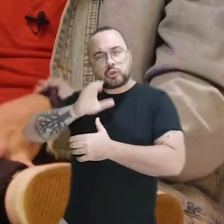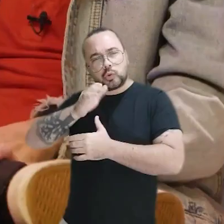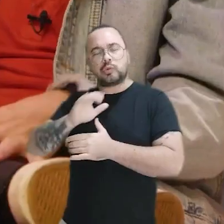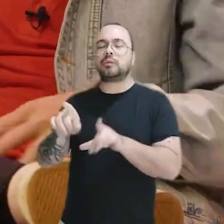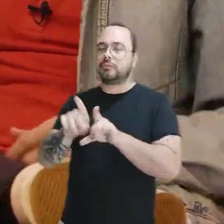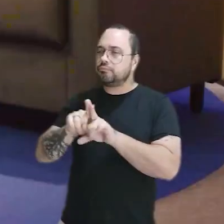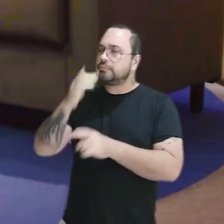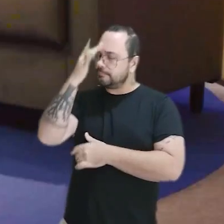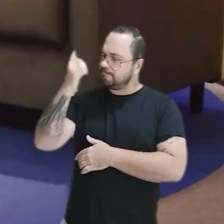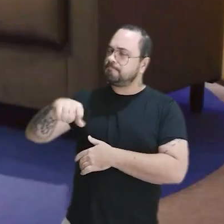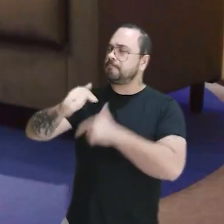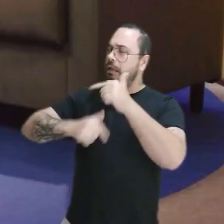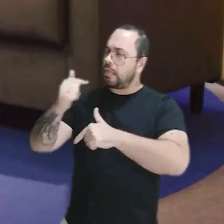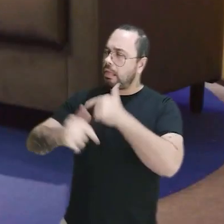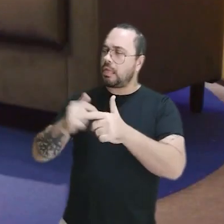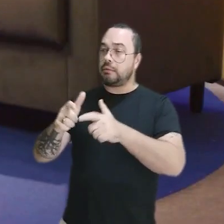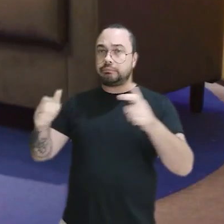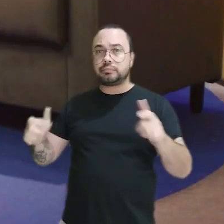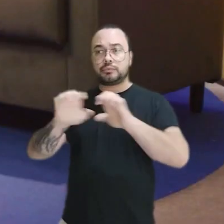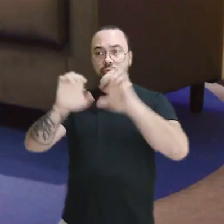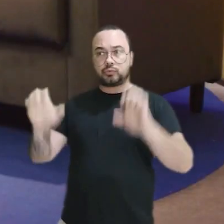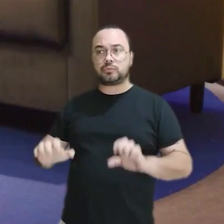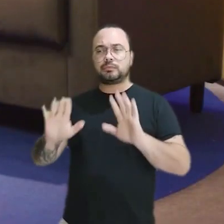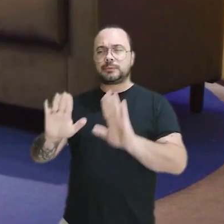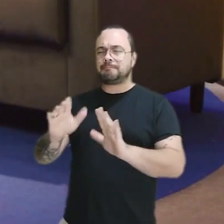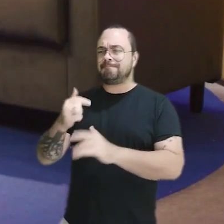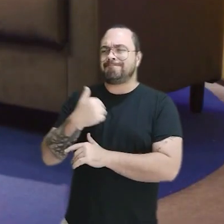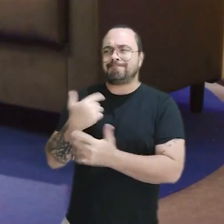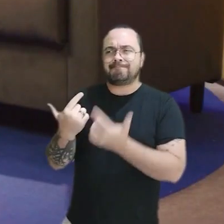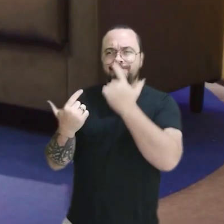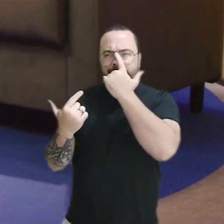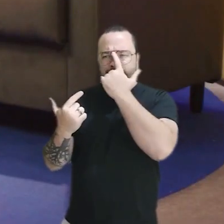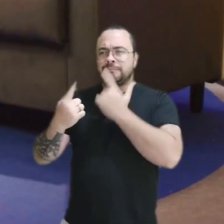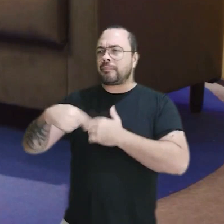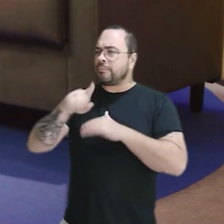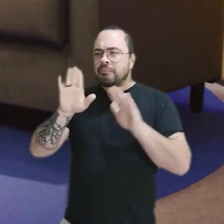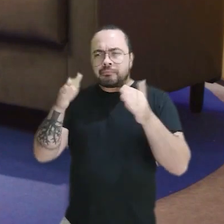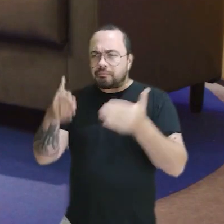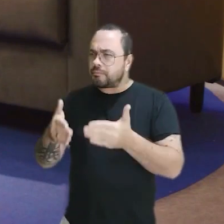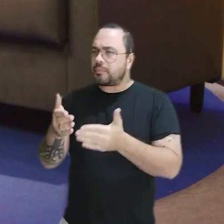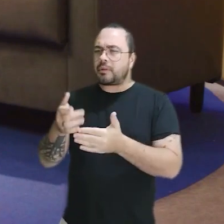trampando. Só que eu, sei lá, eu acho que não era tudo em função da comédia. Às vezes, as coisas são em função